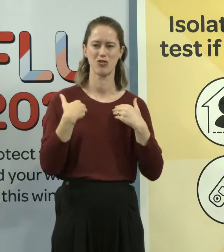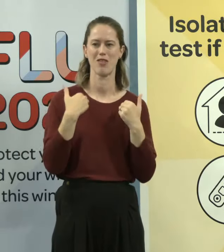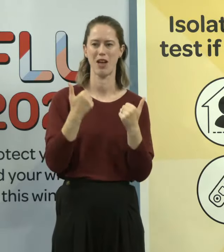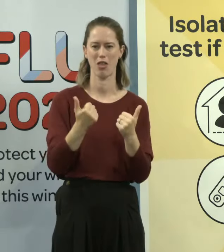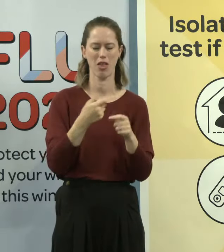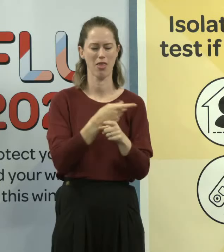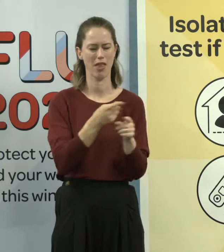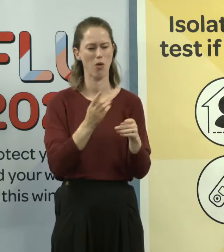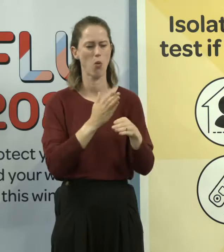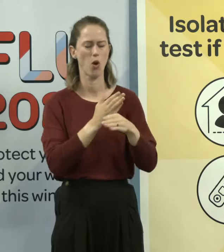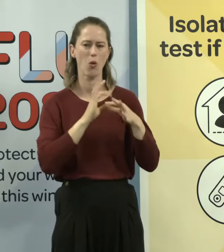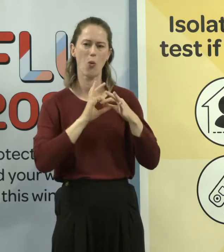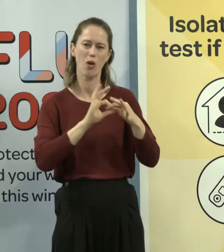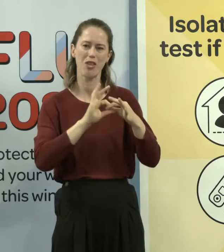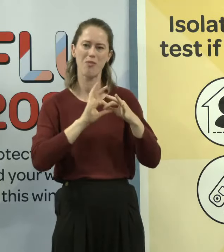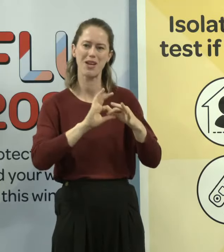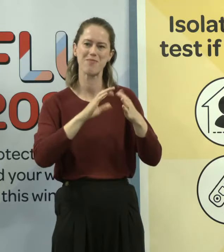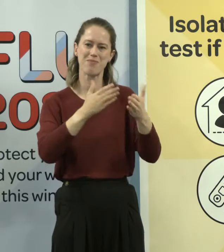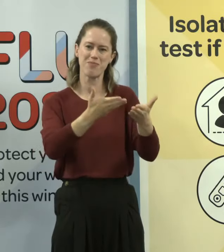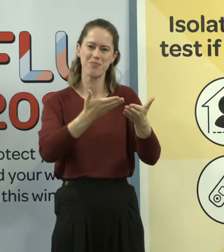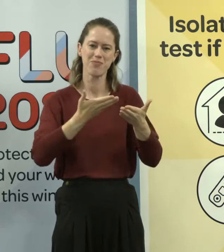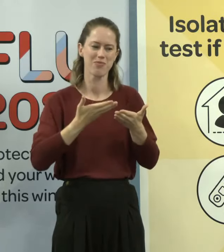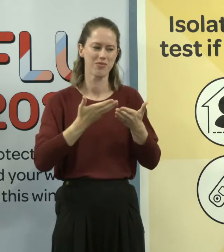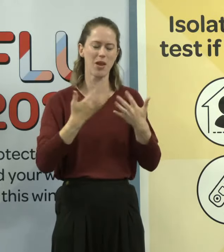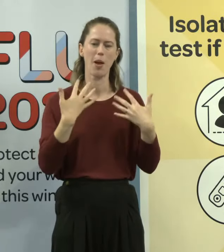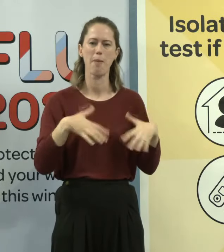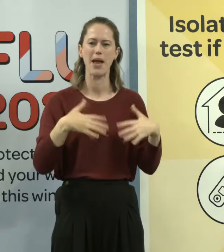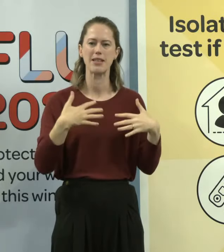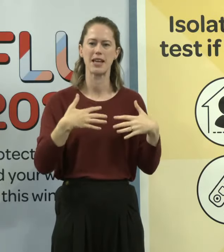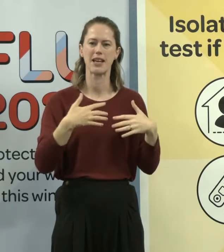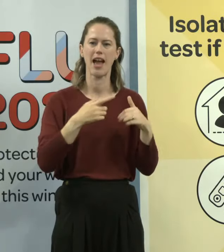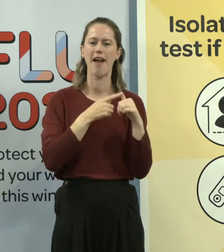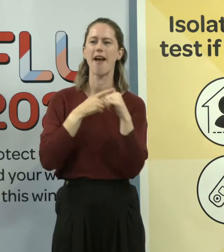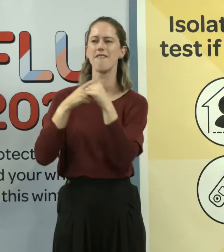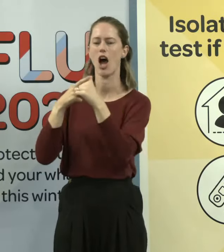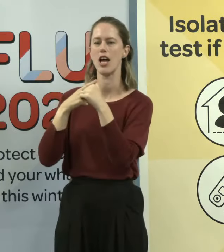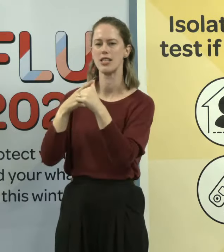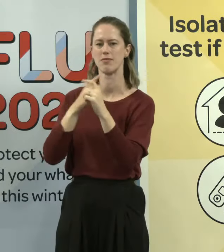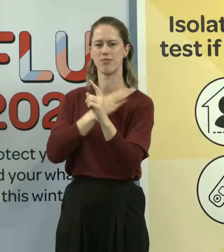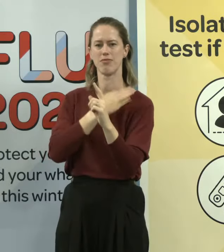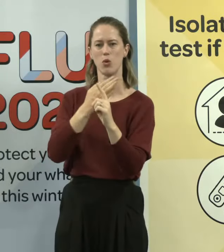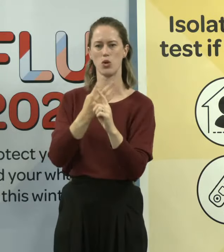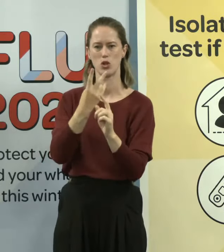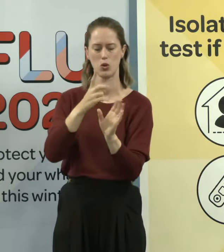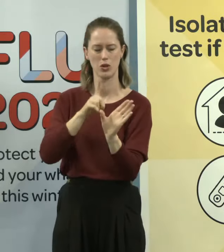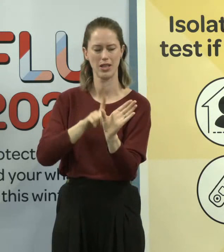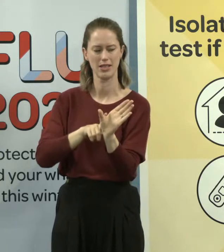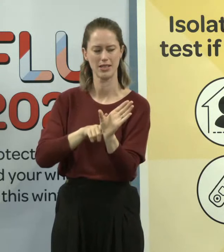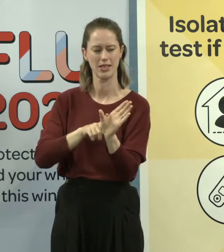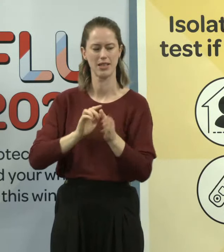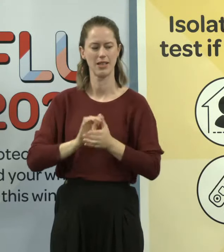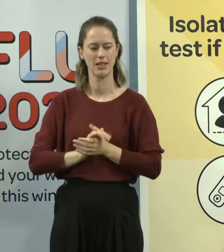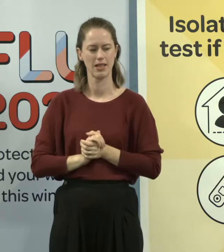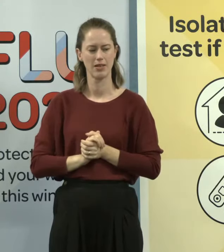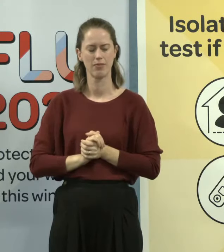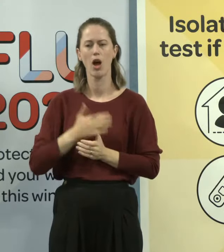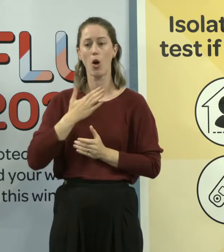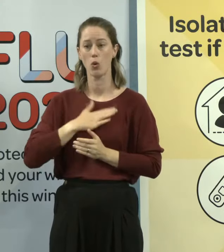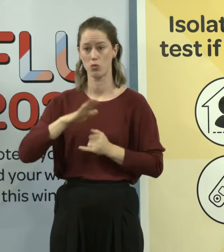tenei wa. Kei te pirangi au mihi mai ki taku roopu o nga taakuta hauora whanui konei i te Manatu